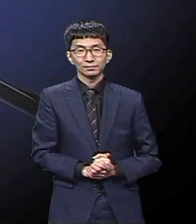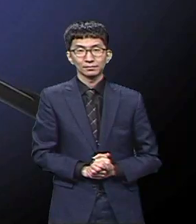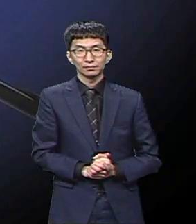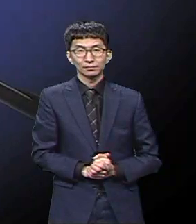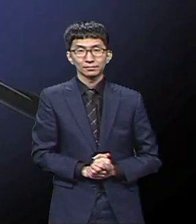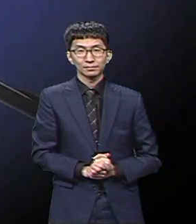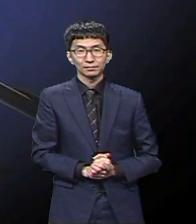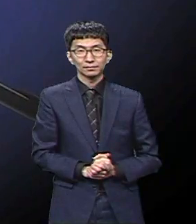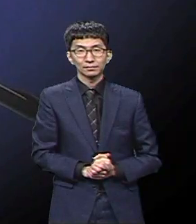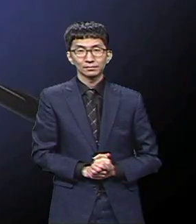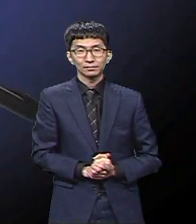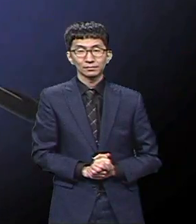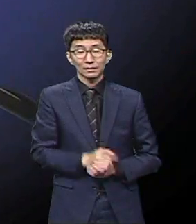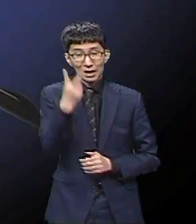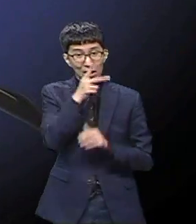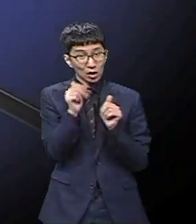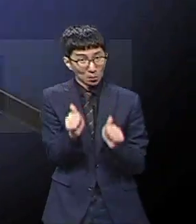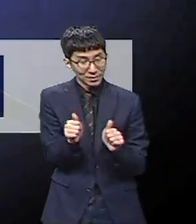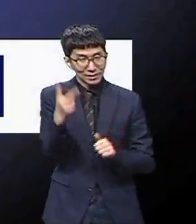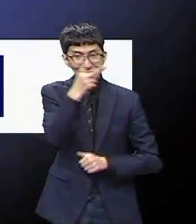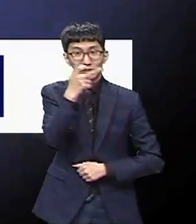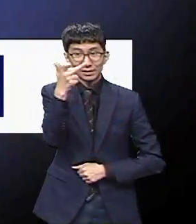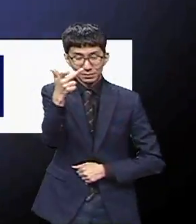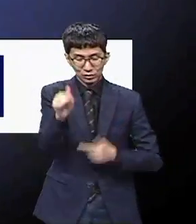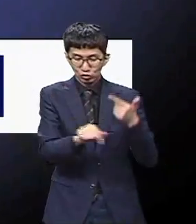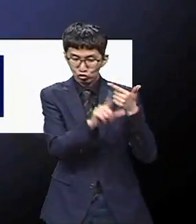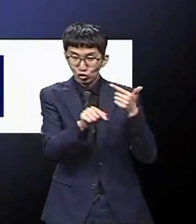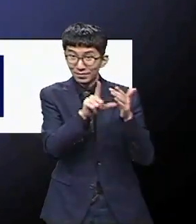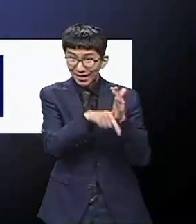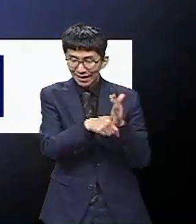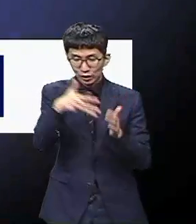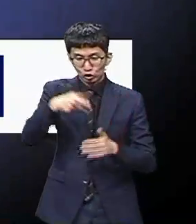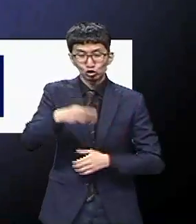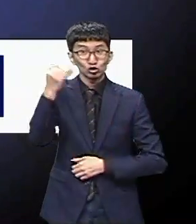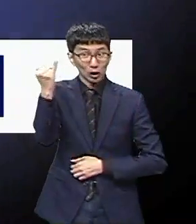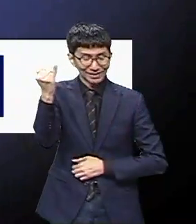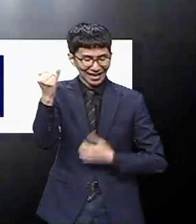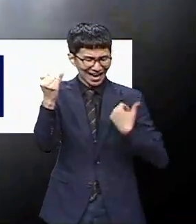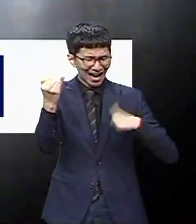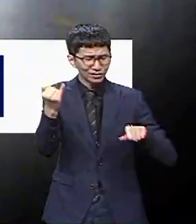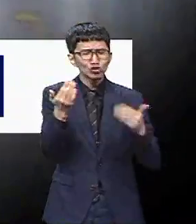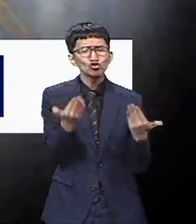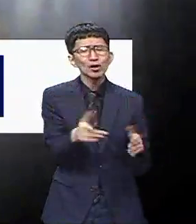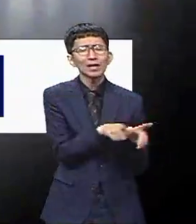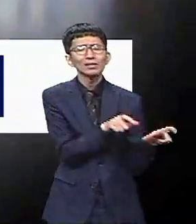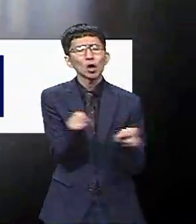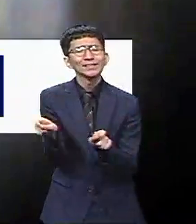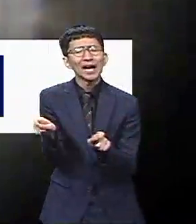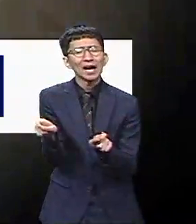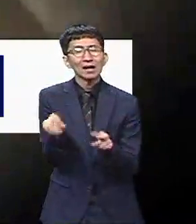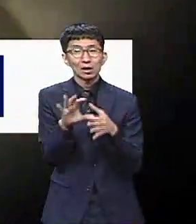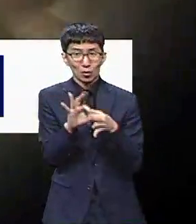(기자) 검찰은 지난 2017년 6월 추미애 장관이 아들 휴가 연장과 관련해 보좌관과